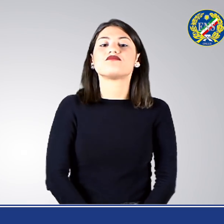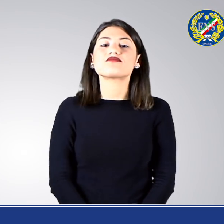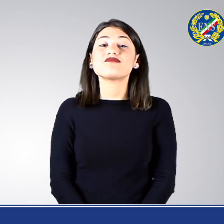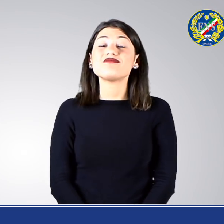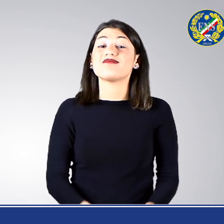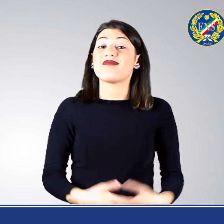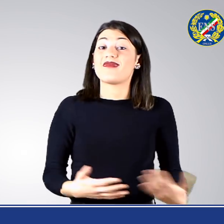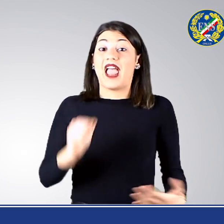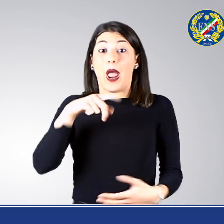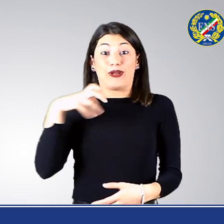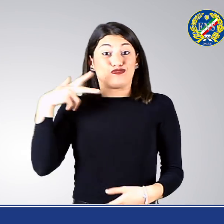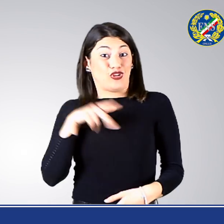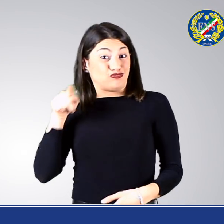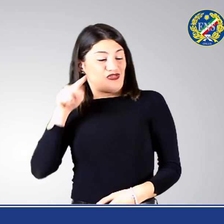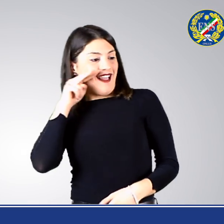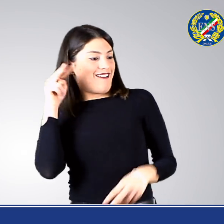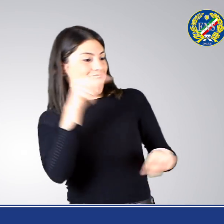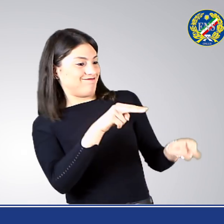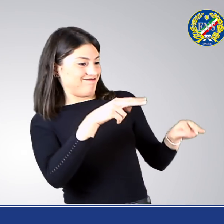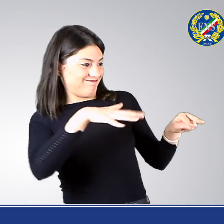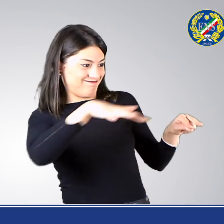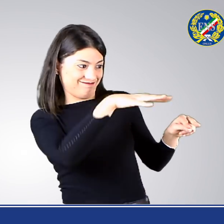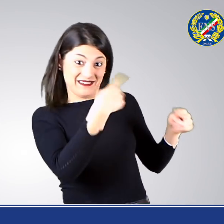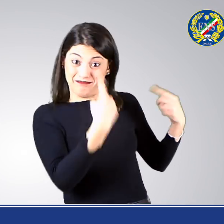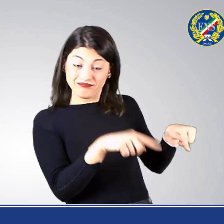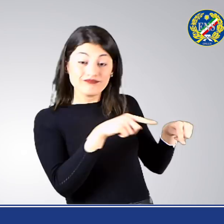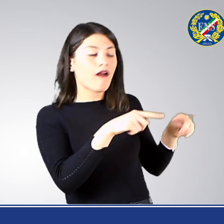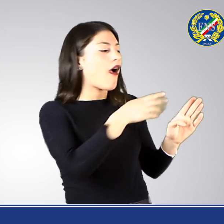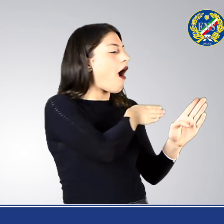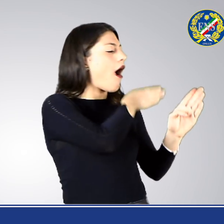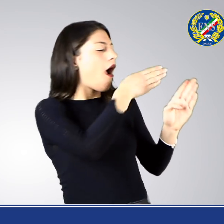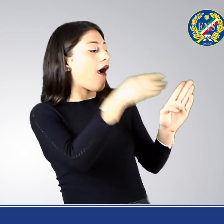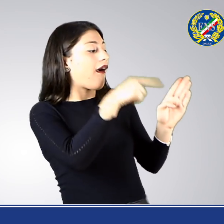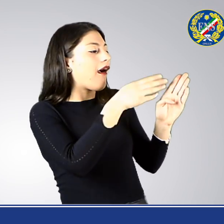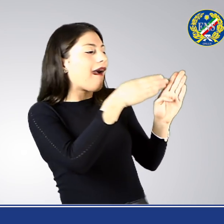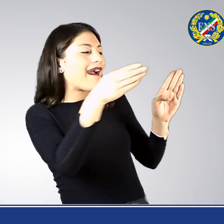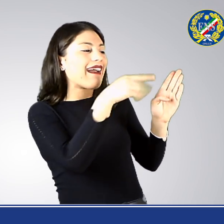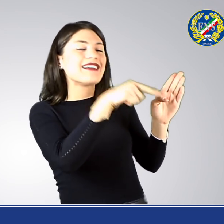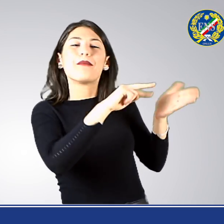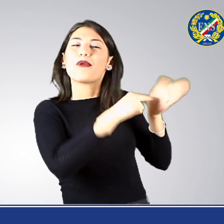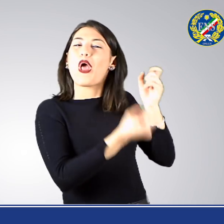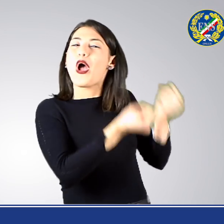L’APe Sociale è prevista in via sperimentale fino al 31 dicembre 2018